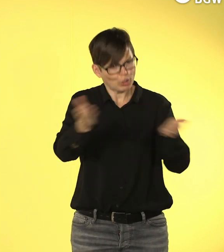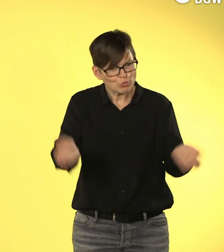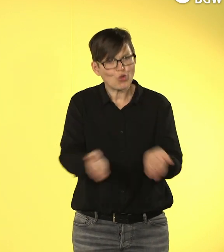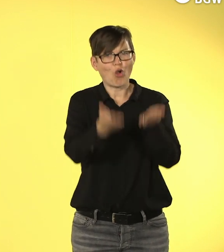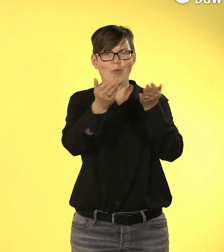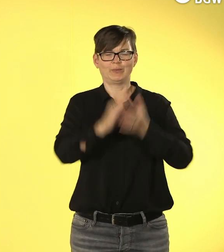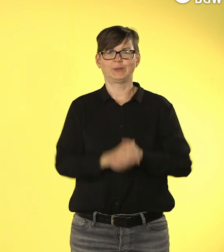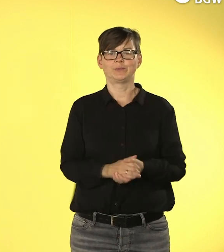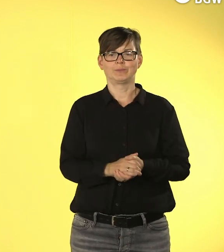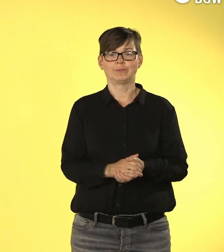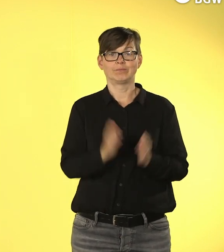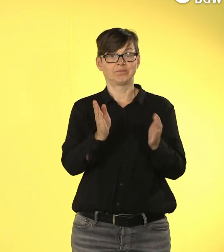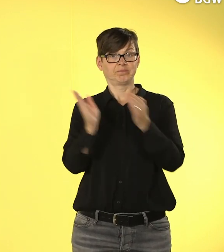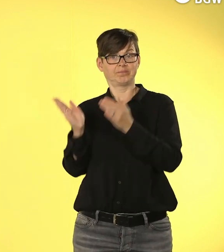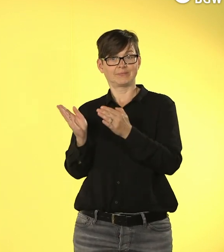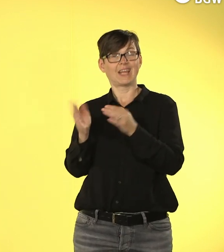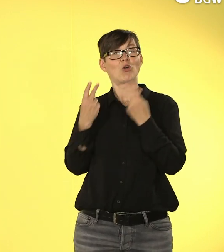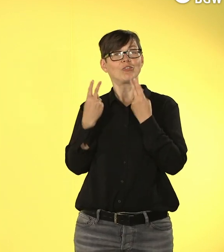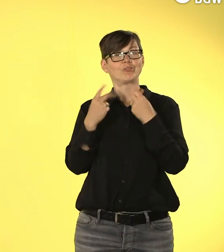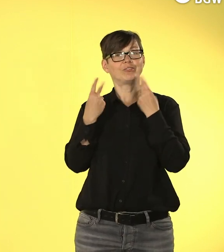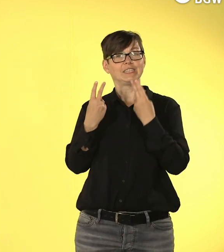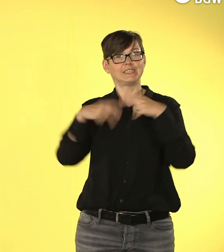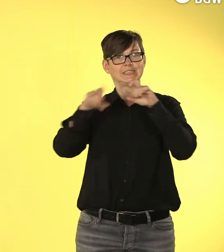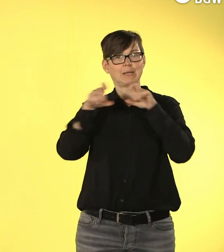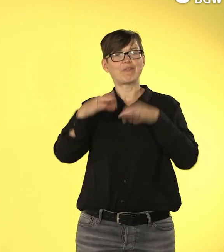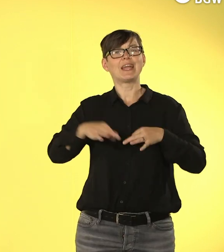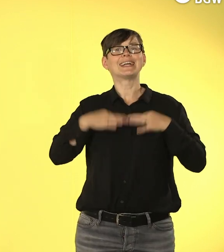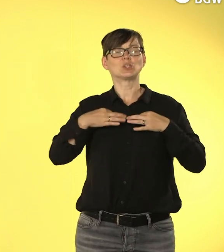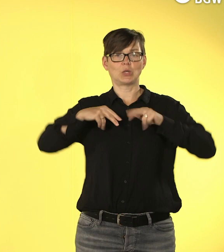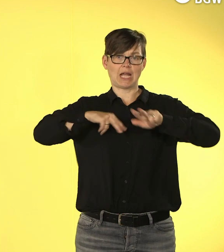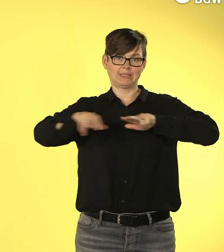Gesundheitsmanager müsste er auch sein heutzutage. Das ist ein wichtiger Punkt.